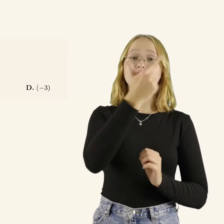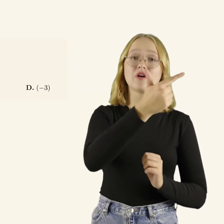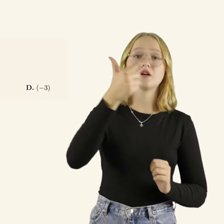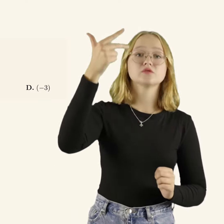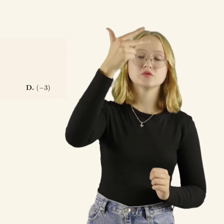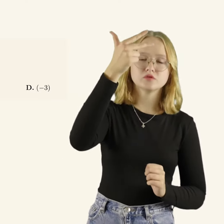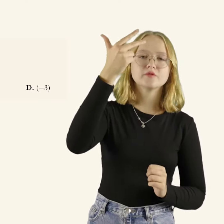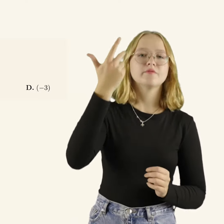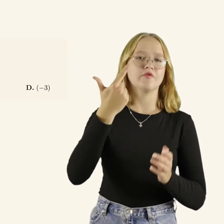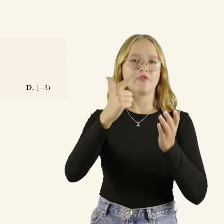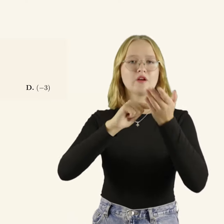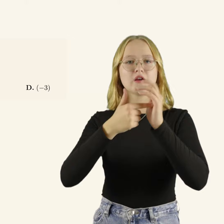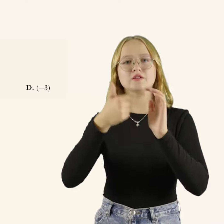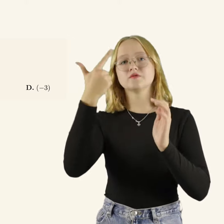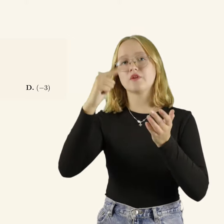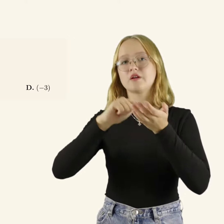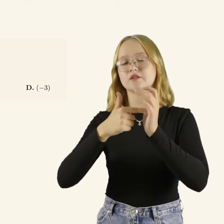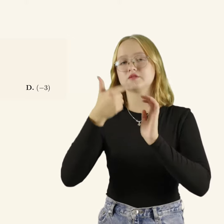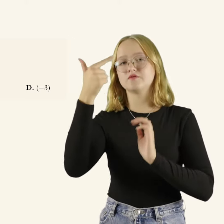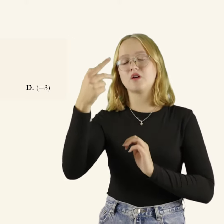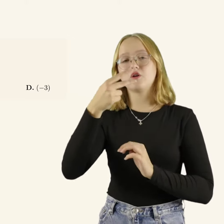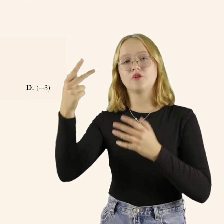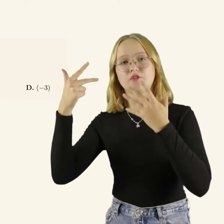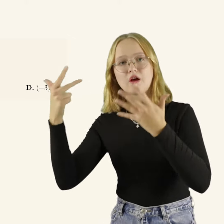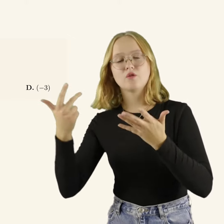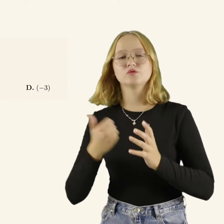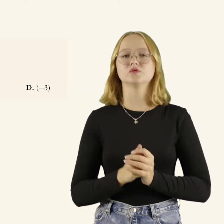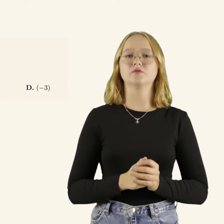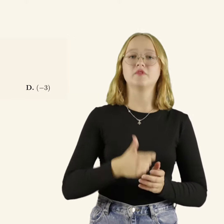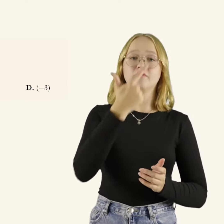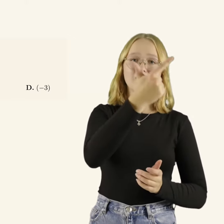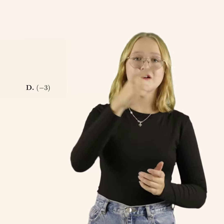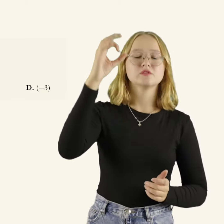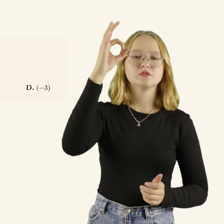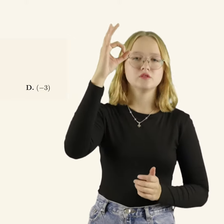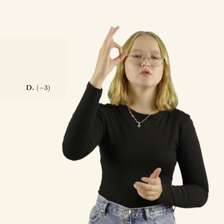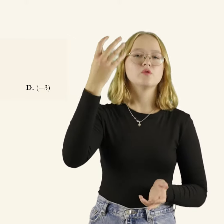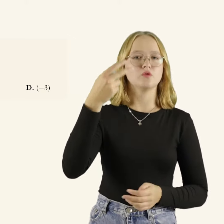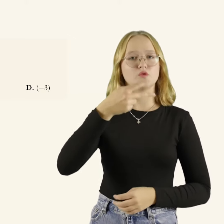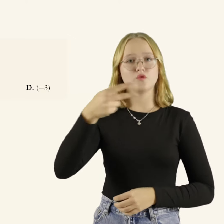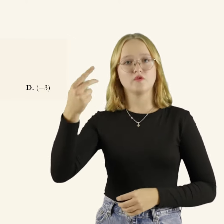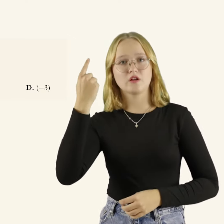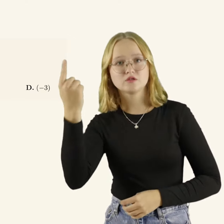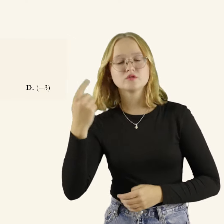2³ to jest 2 razy 2 razy 2 czyli 8, 2⁰ jest równe 1,